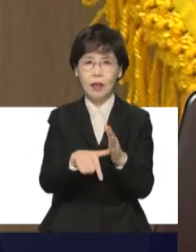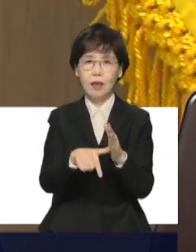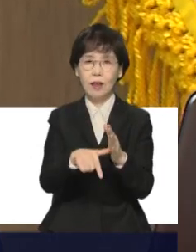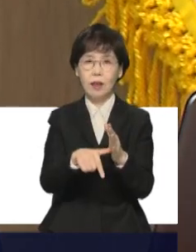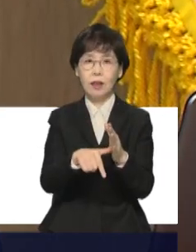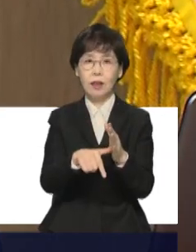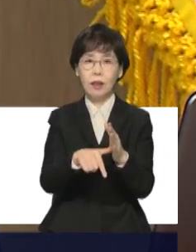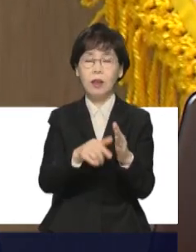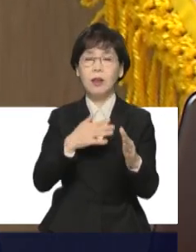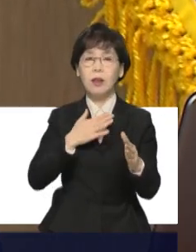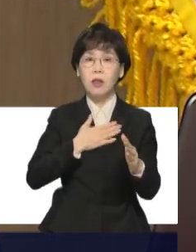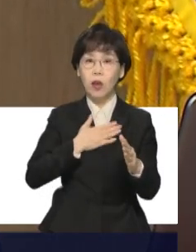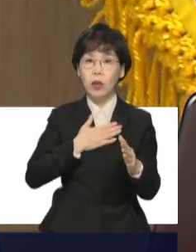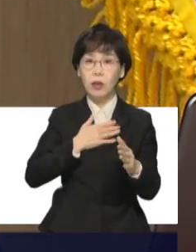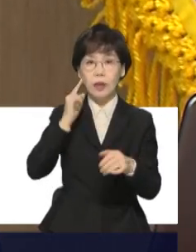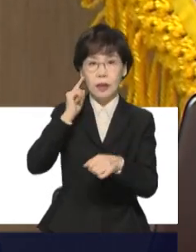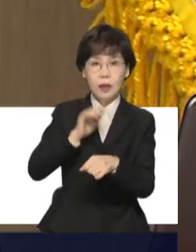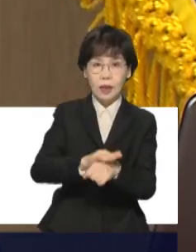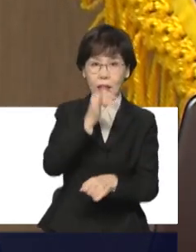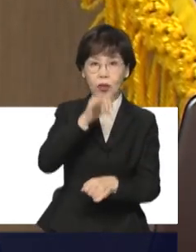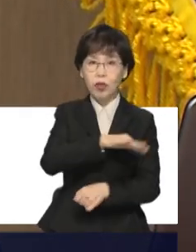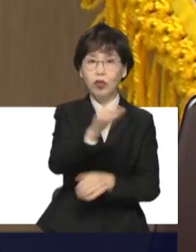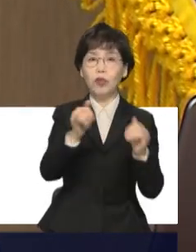저는 현명하신 우리 국민을 믿습니다.